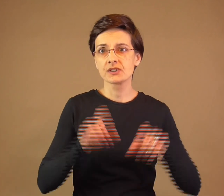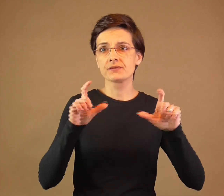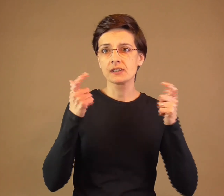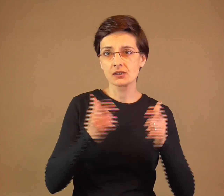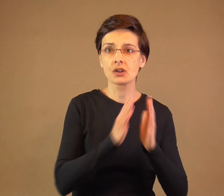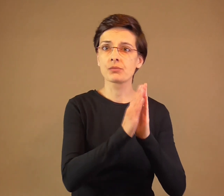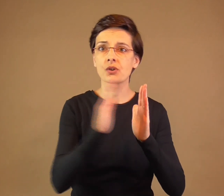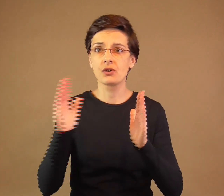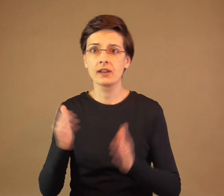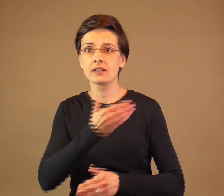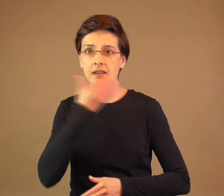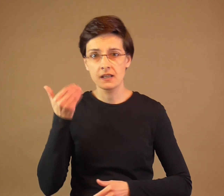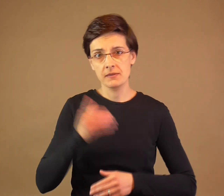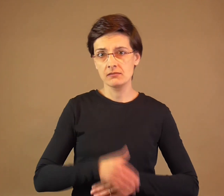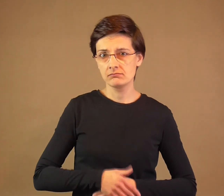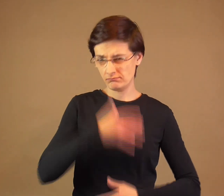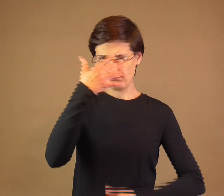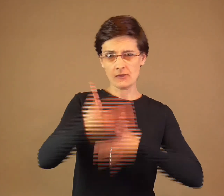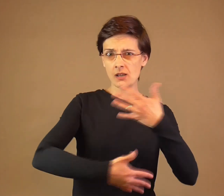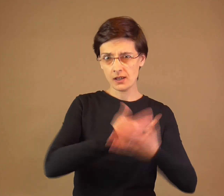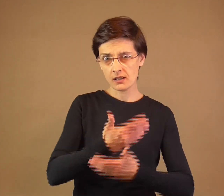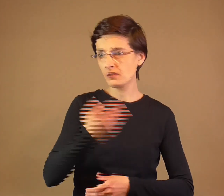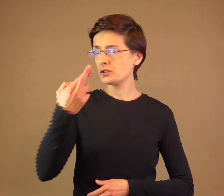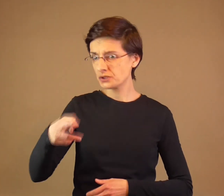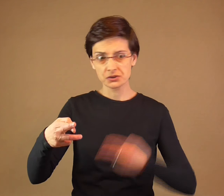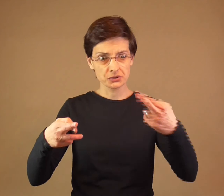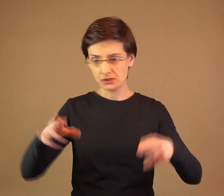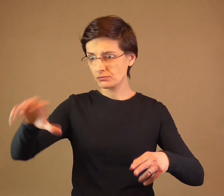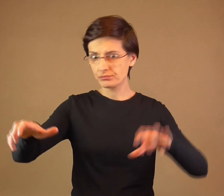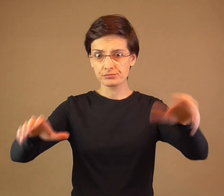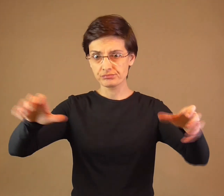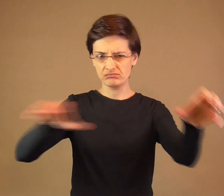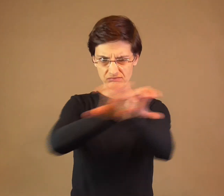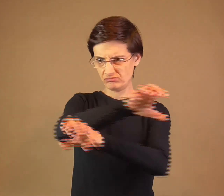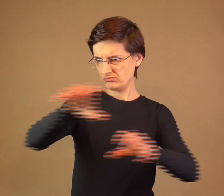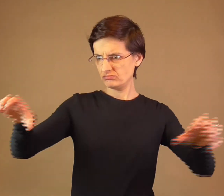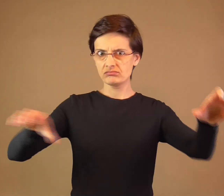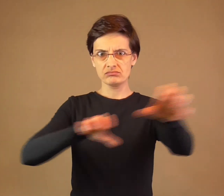Wydarzenia nie układają się według kolejności chronologicznej, ale mieszają się, powracają.